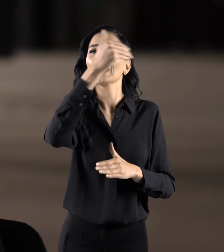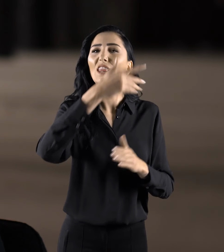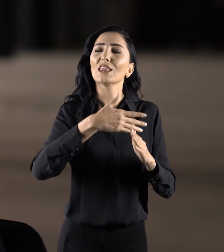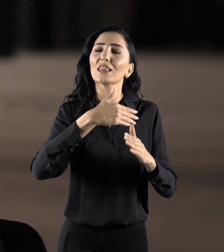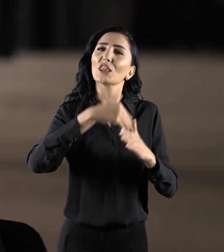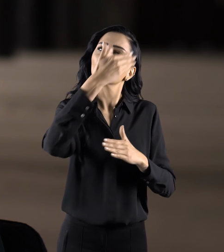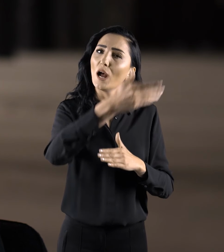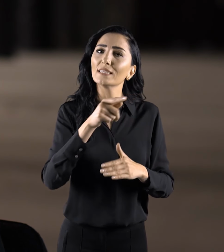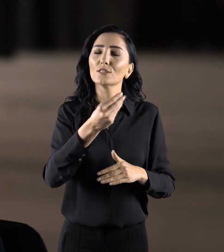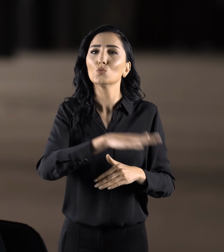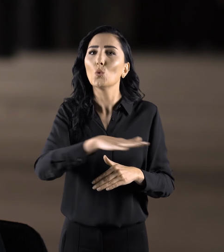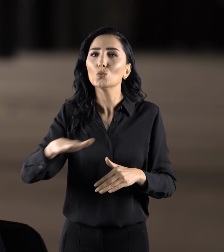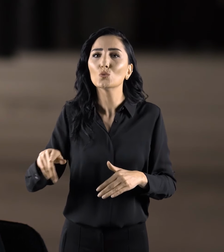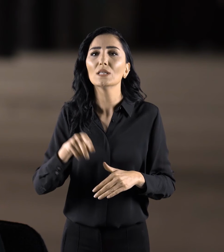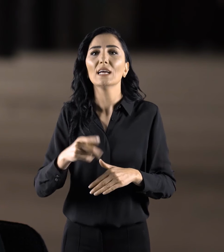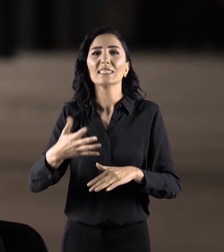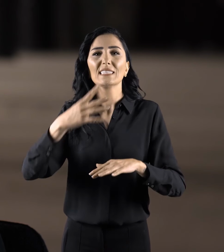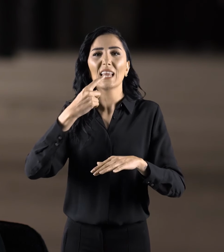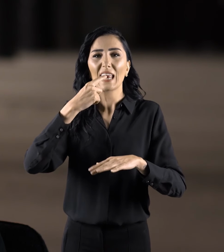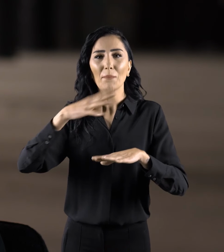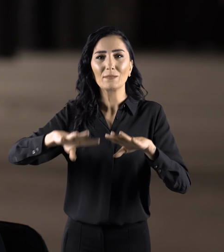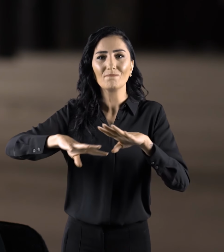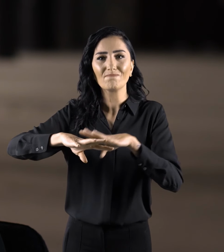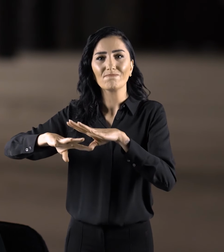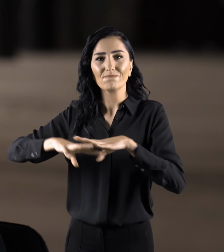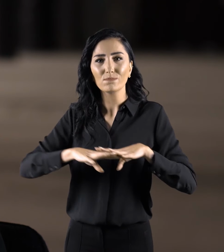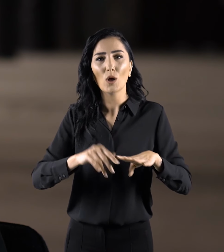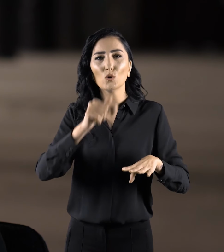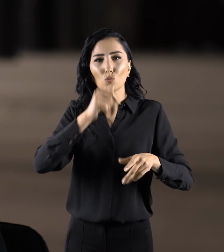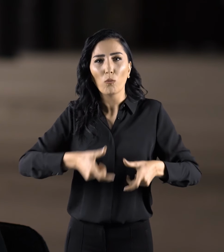Eğer dış mekândaysanız çocuklarınızı mazgallardan,